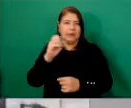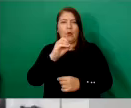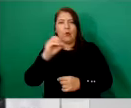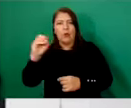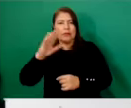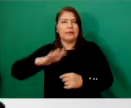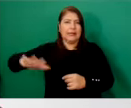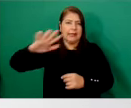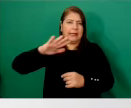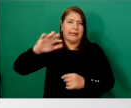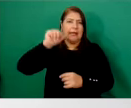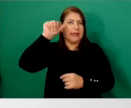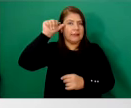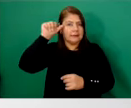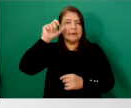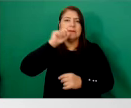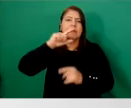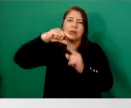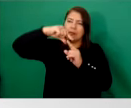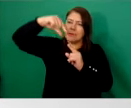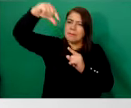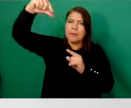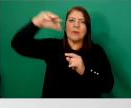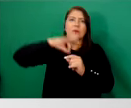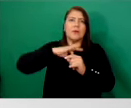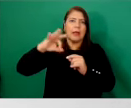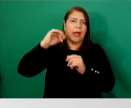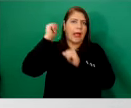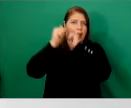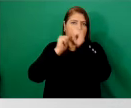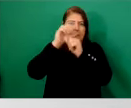pequeña península de Qatar en el este de la península arábiga.